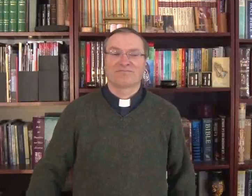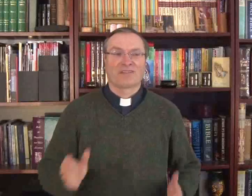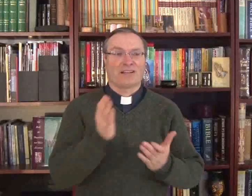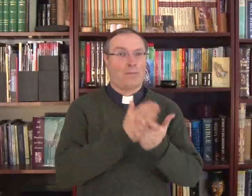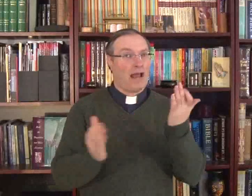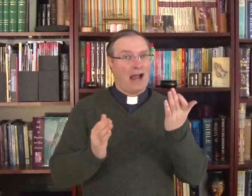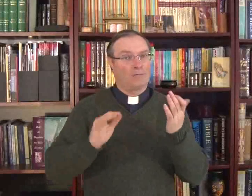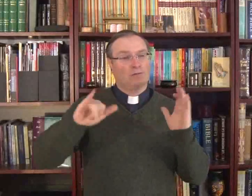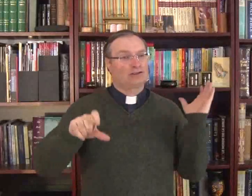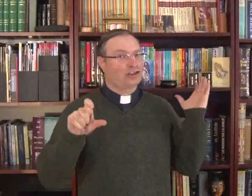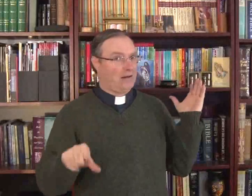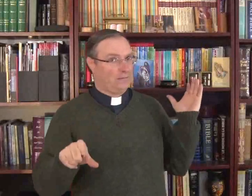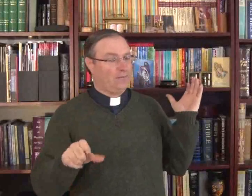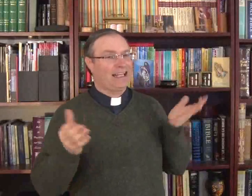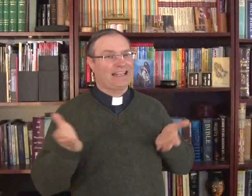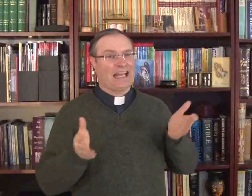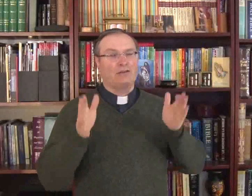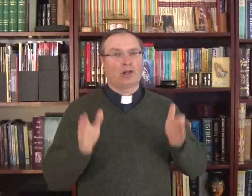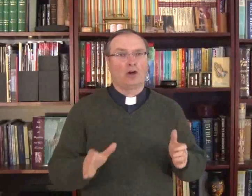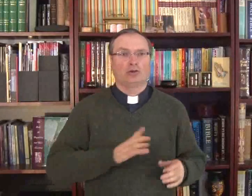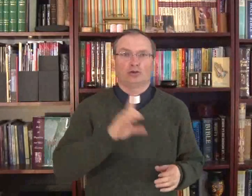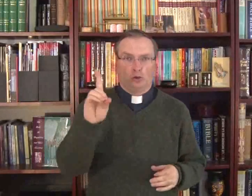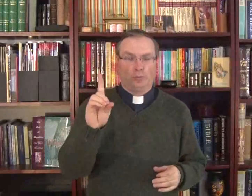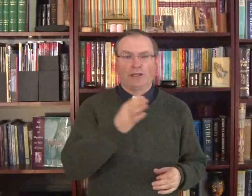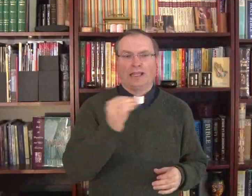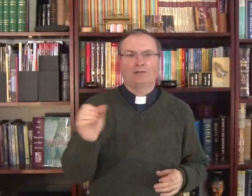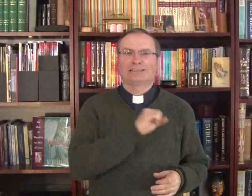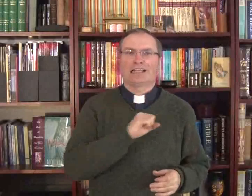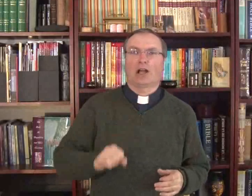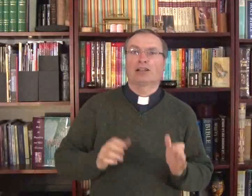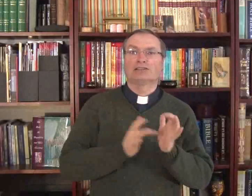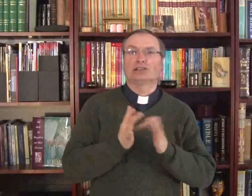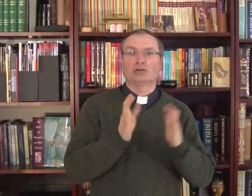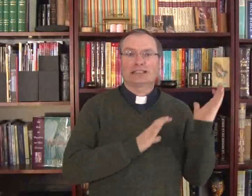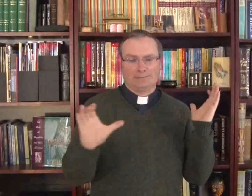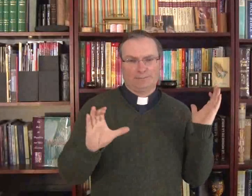De la part de Jacques, serviteur de Dieu et du Seigneur Jésus-Christ,